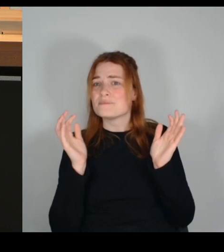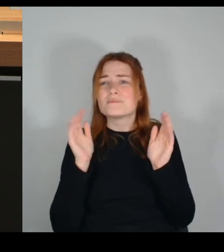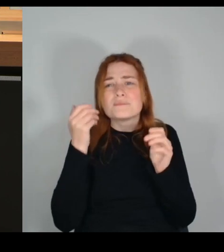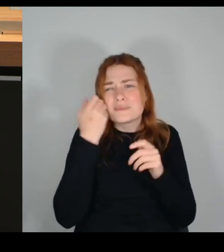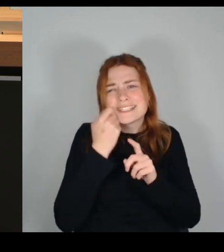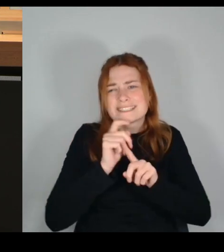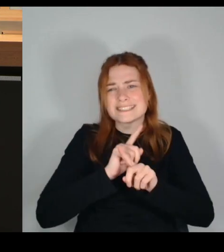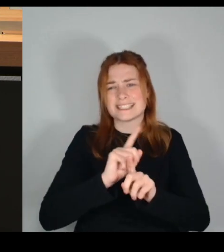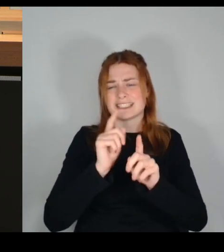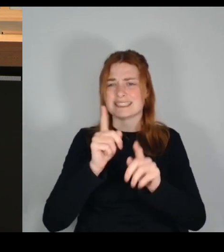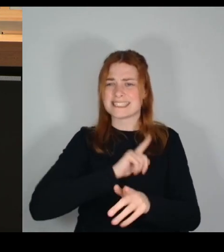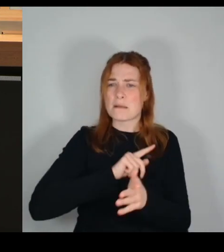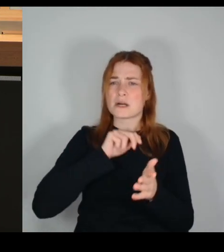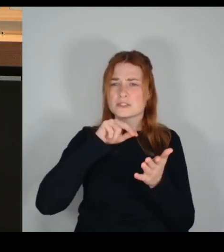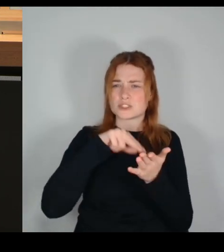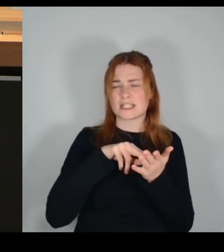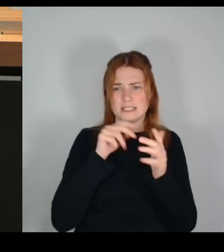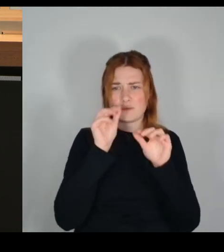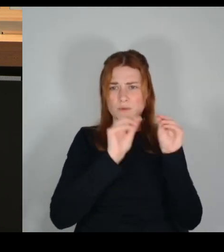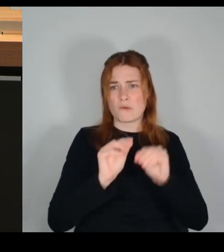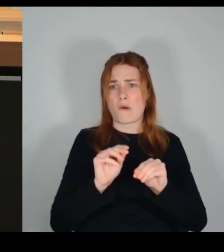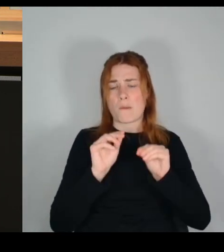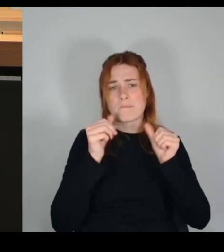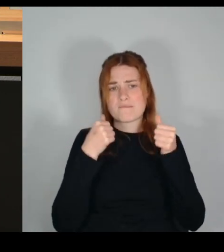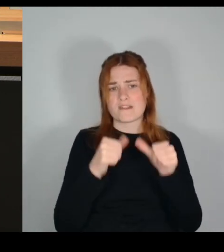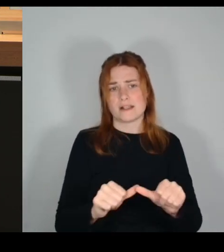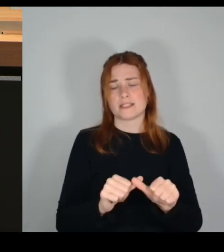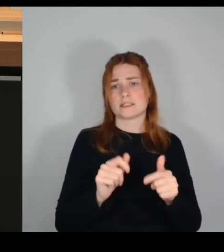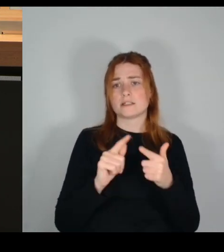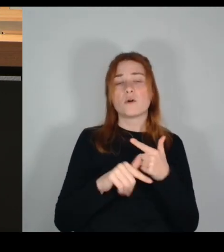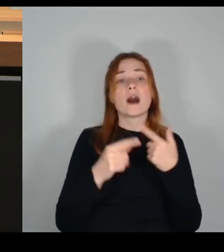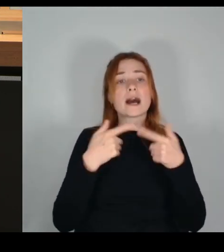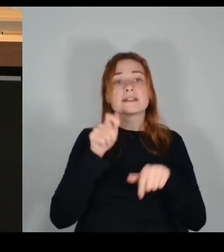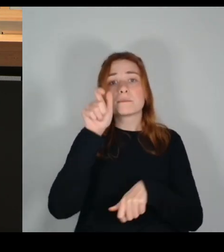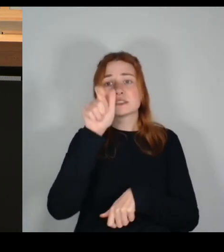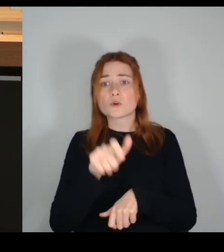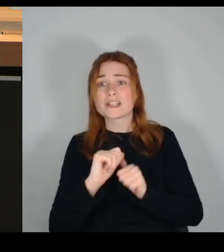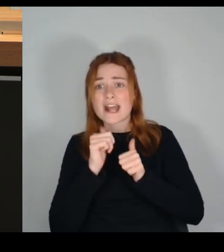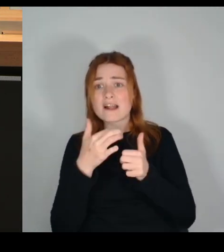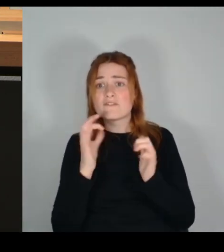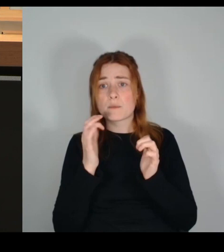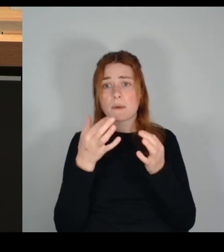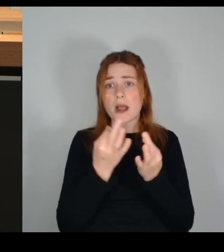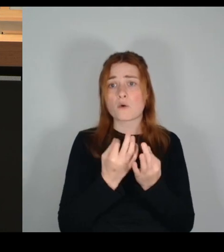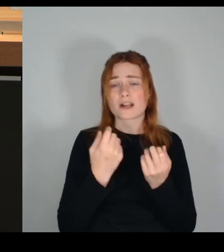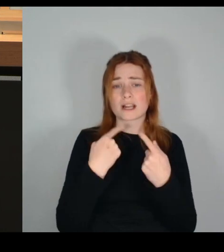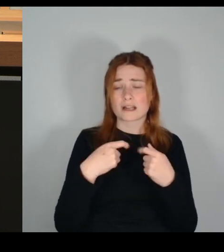Und wir müssen dafür sorgen, dass wir ein starkes Netz aus vielen niedrigschwelligen Angeboten wie den Ämterlotsen in Steglitz, Zehlendorf